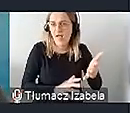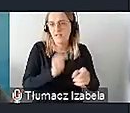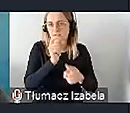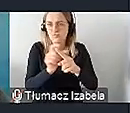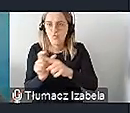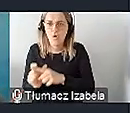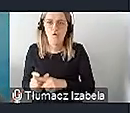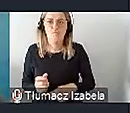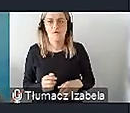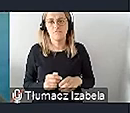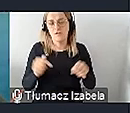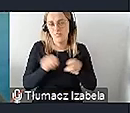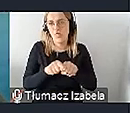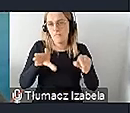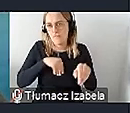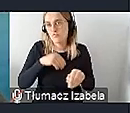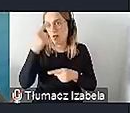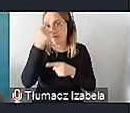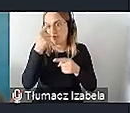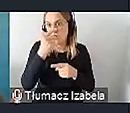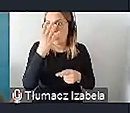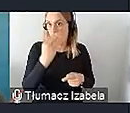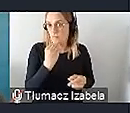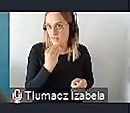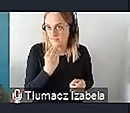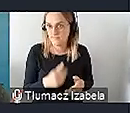Możemy też myśleć obrazami. I mamy wtedy też